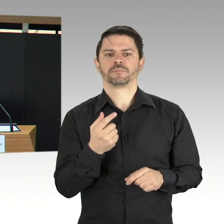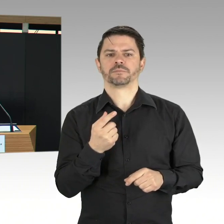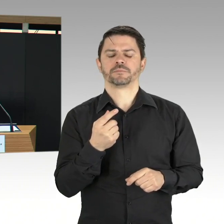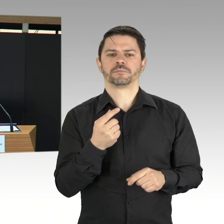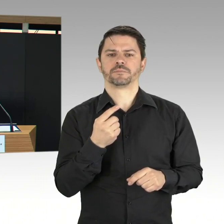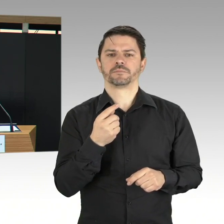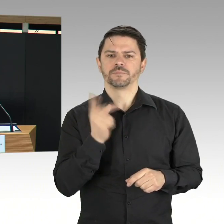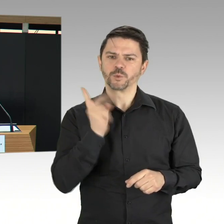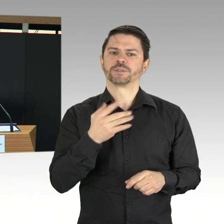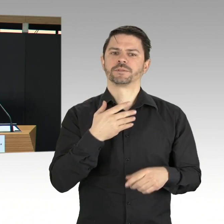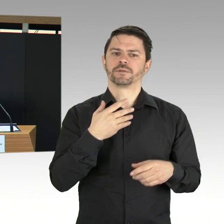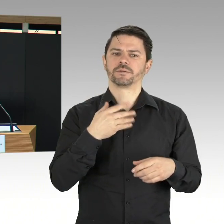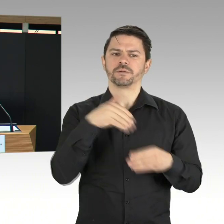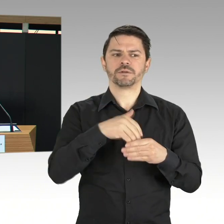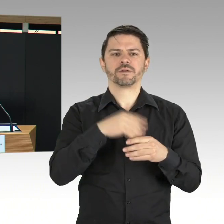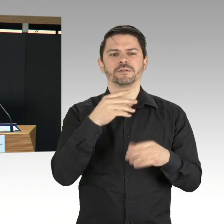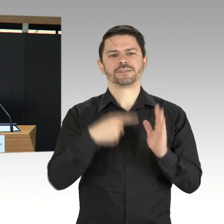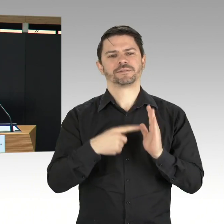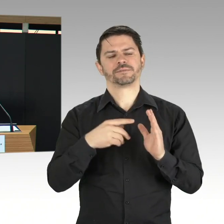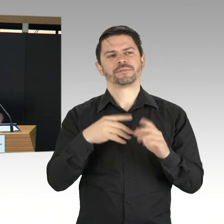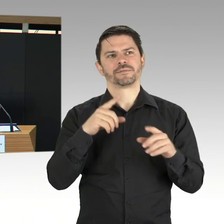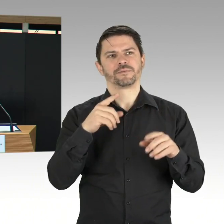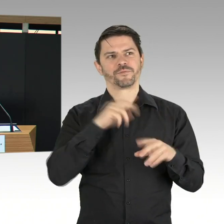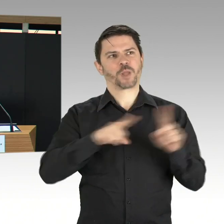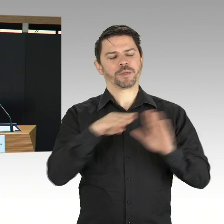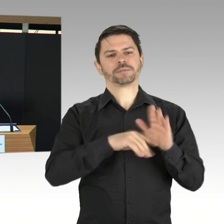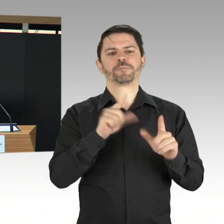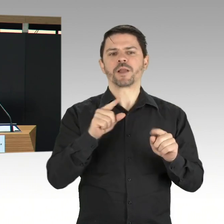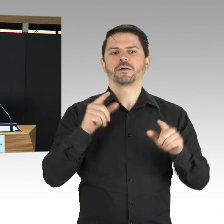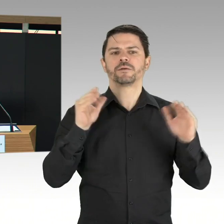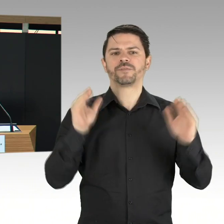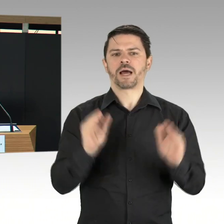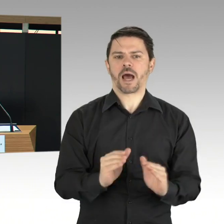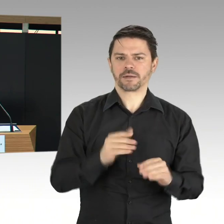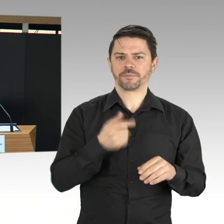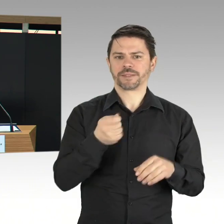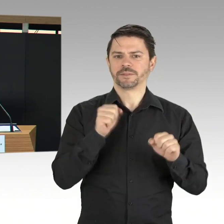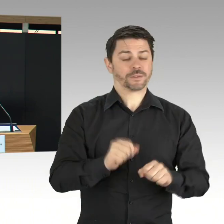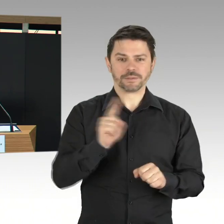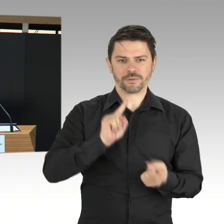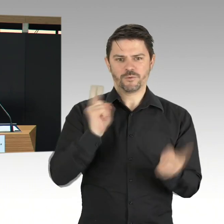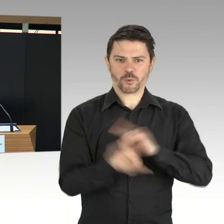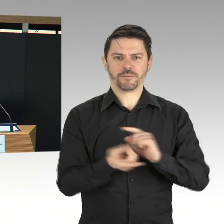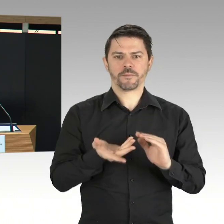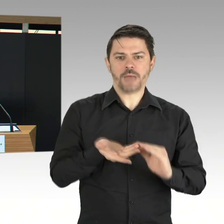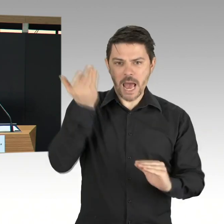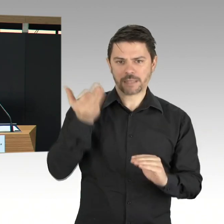aber das Land Berlin richtet ein hilfreiches Mietendeckeltelefon ein.